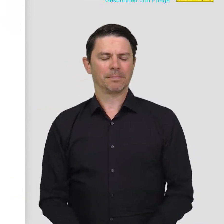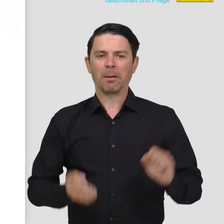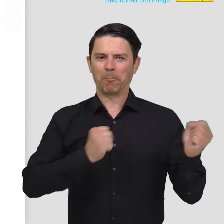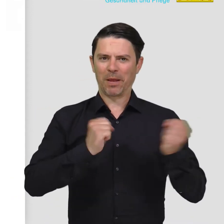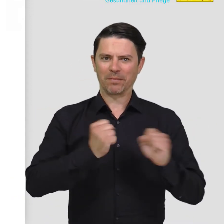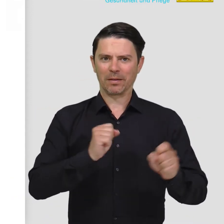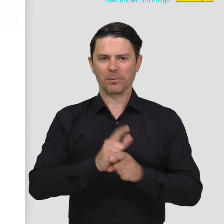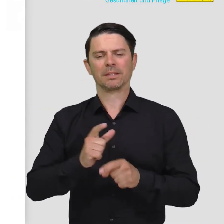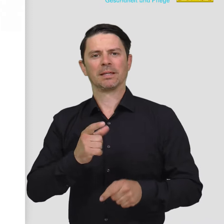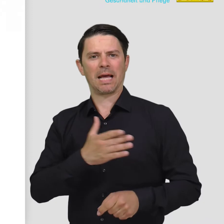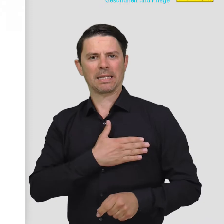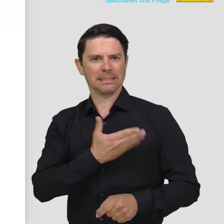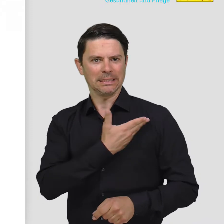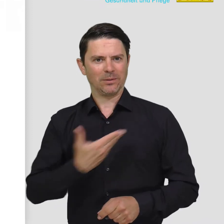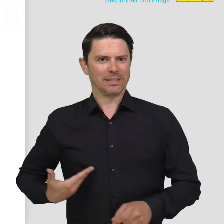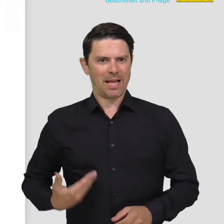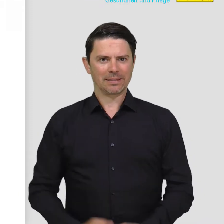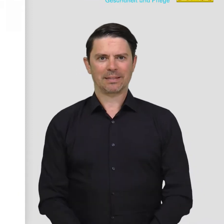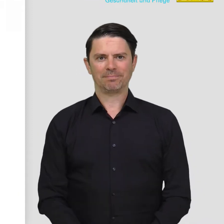Bewegung und Herzgesundheit